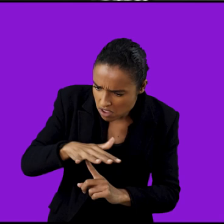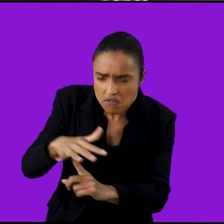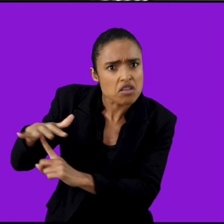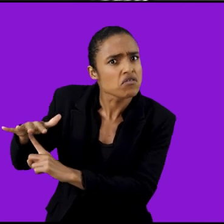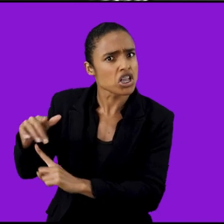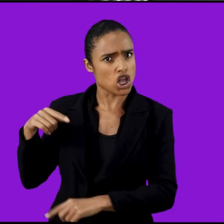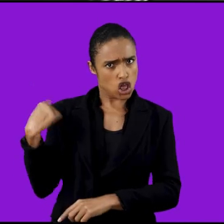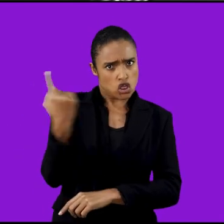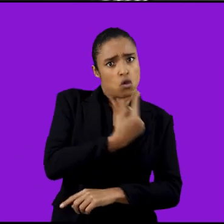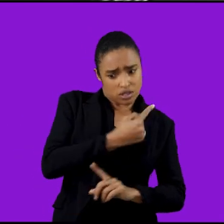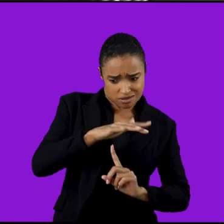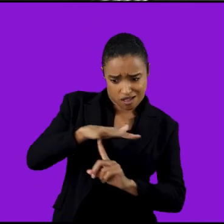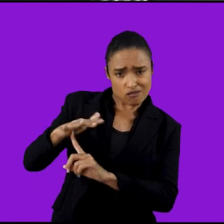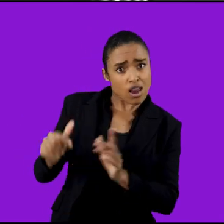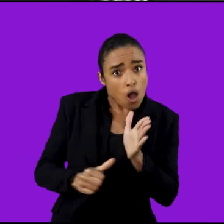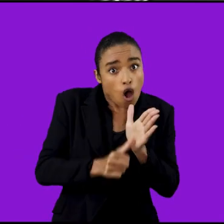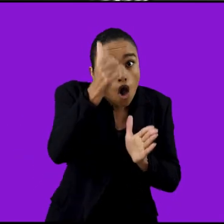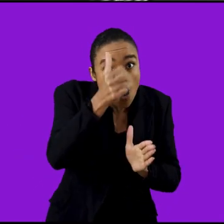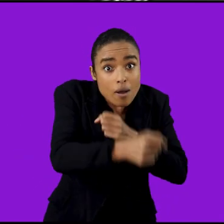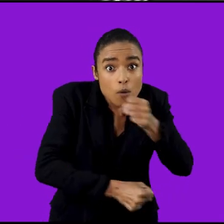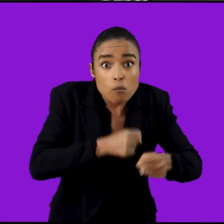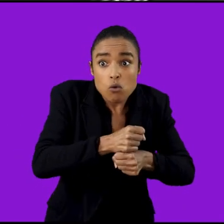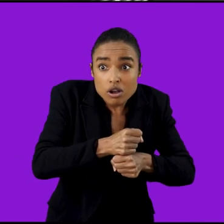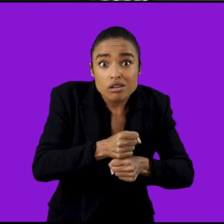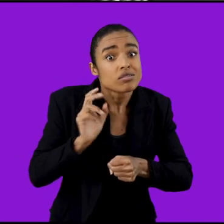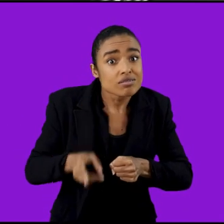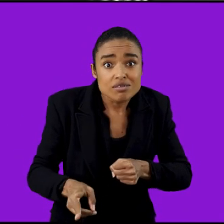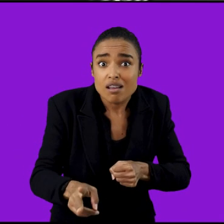que a gente tá atrapalhando? E eu lembro que quando fui conversar na época com a subprefeitura